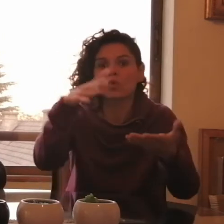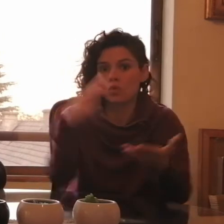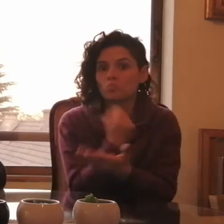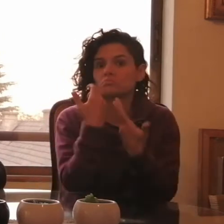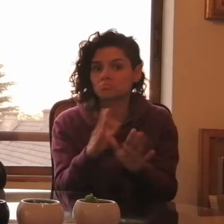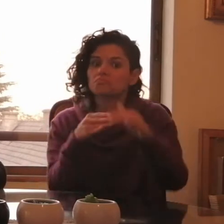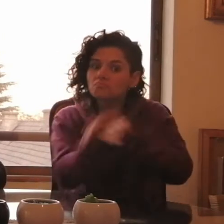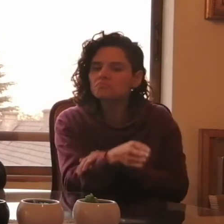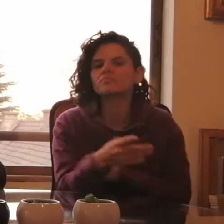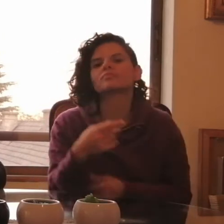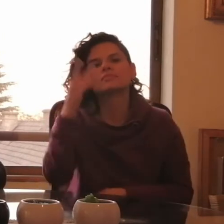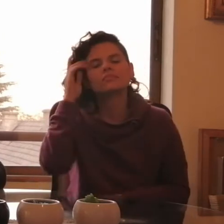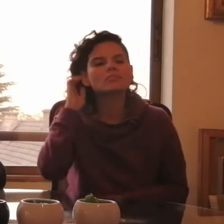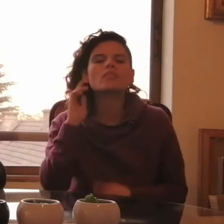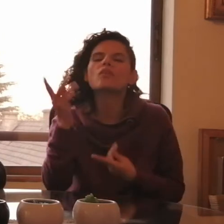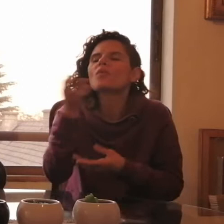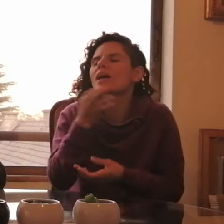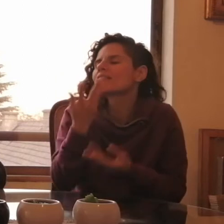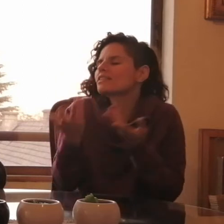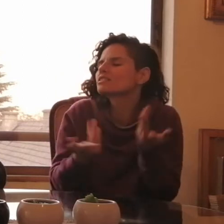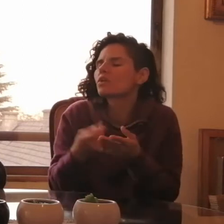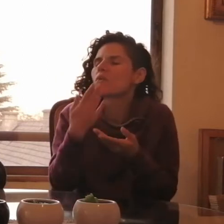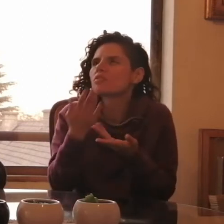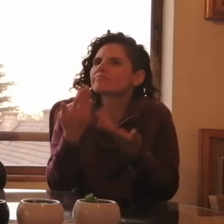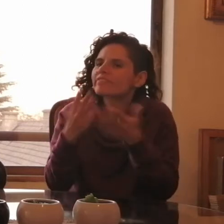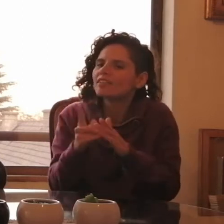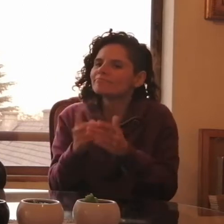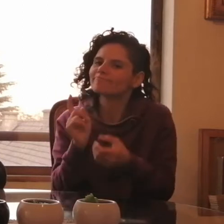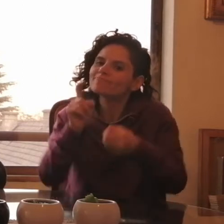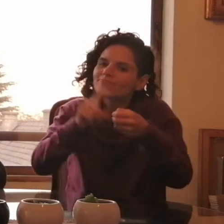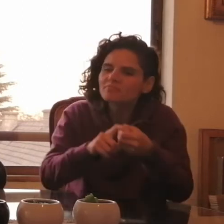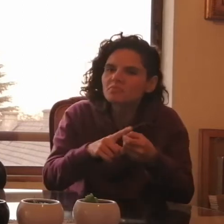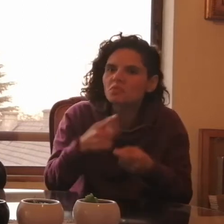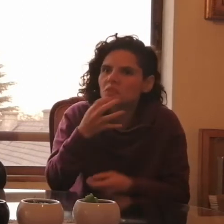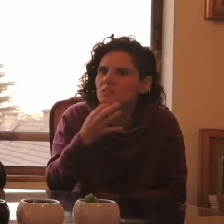cuéntanos un poquito cómo fue, tu dices ya una vez adentro me gustaba pero queremos